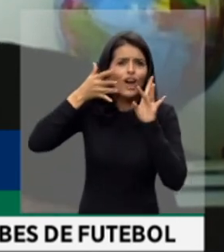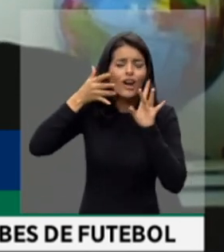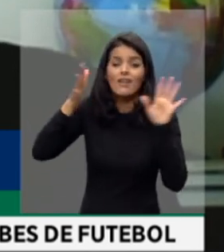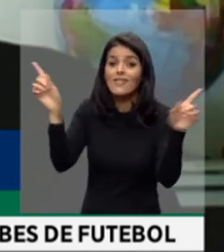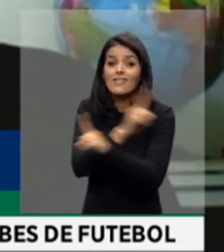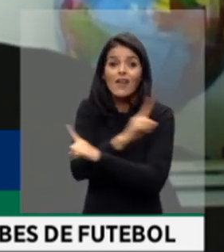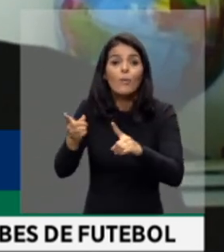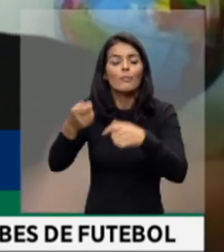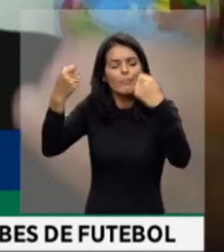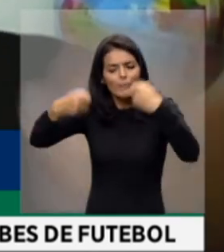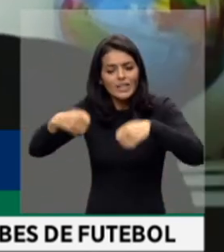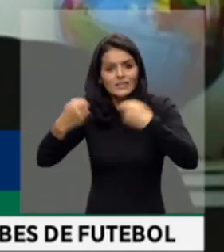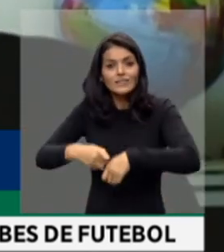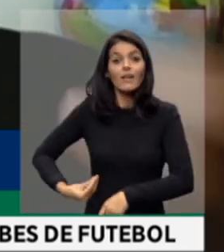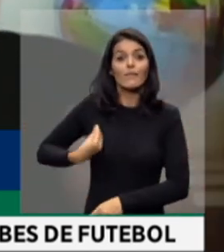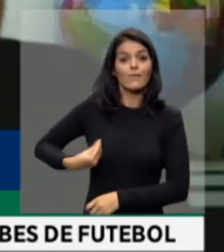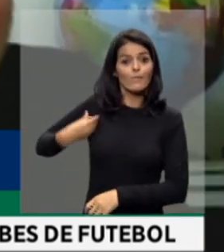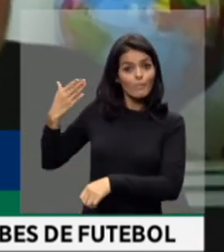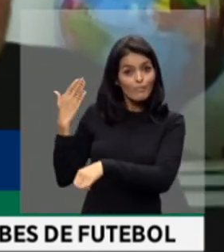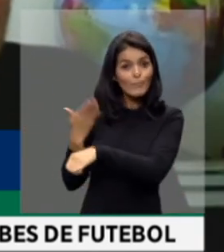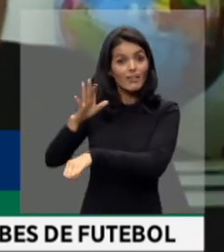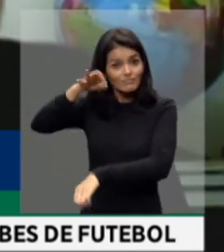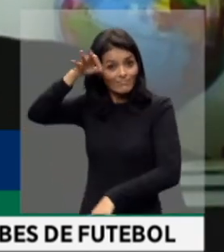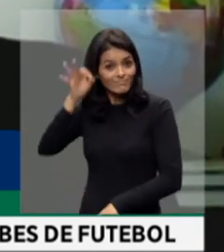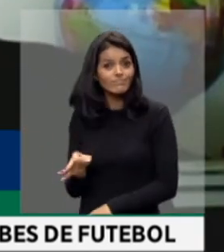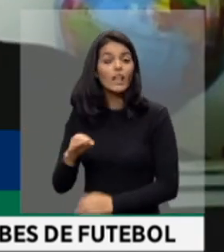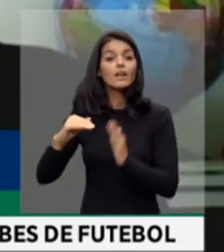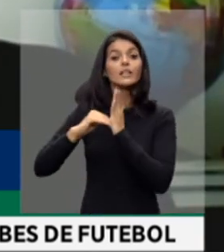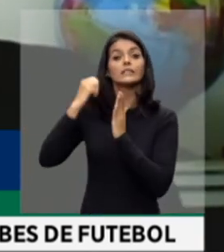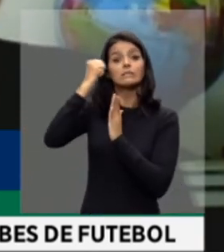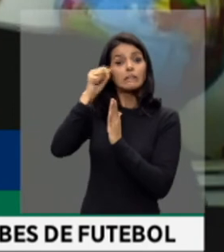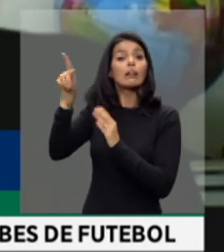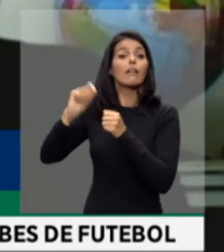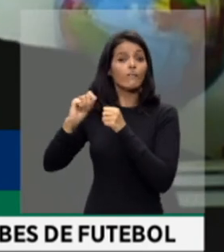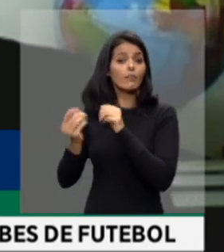DEPUTADOS, TODO ESSE TEMPO É QUE NÓS TEMOS QUE APOIAR OS CLUBES QUE NÓS TEMOS QUE